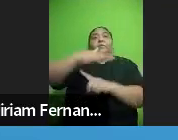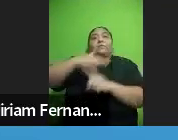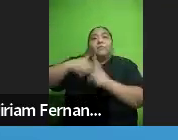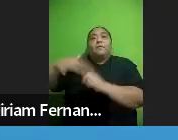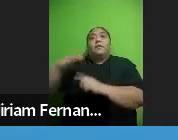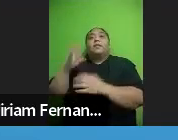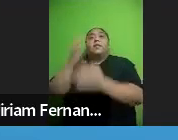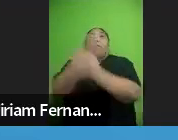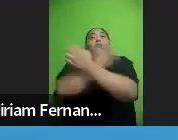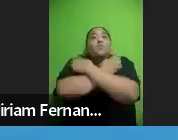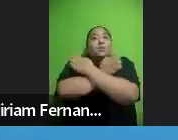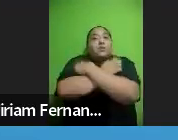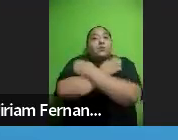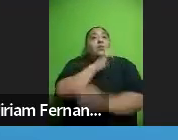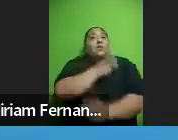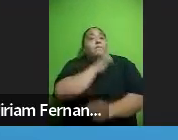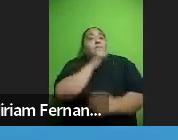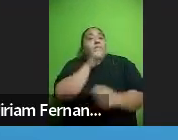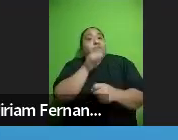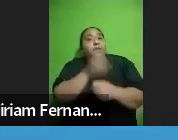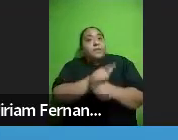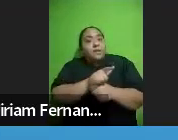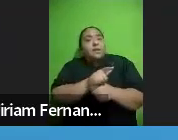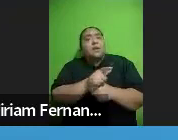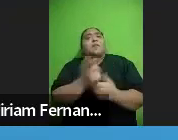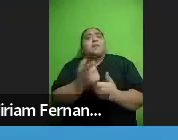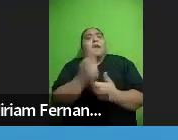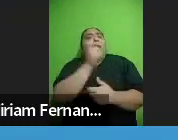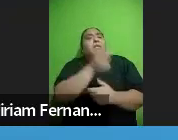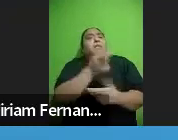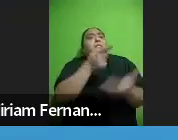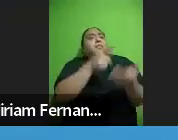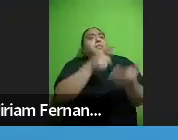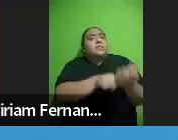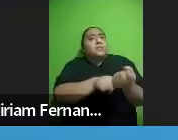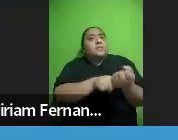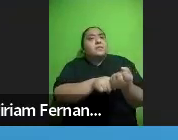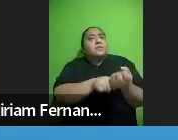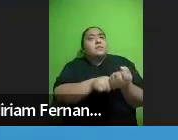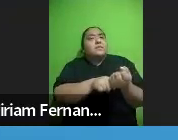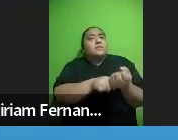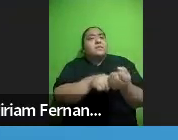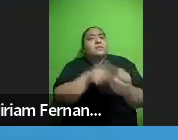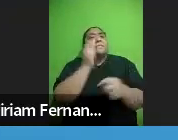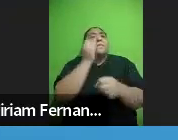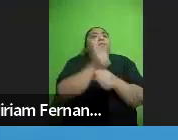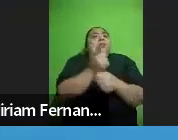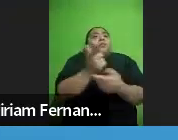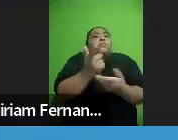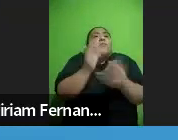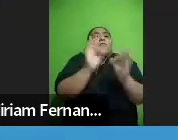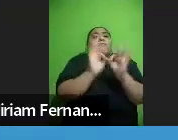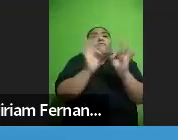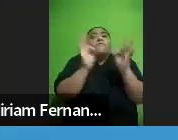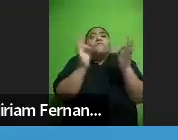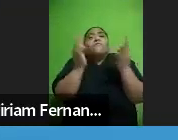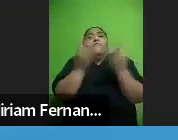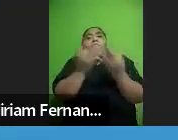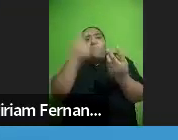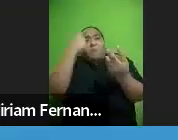bueno en el ámbito es bueno en el ámbito es de educación especial especial. En encontramos. ¿Por qué? tramos que que tramos que